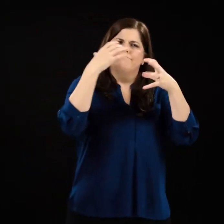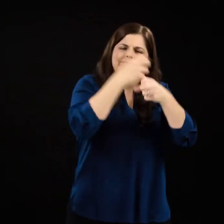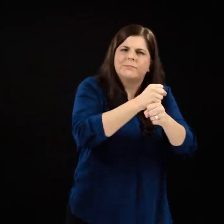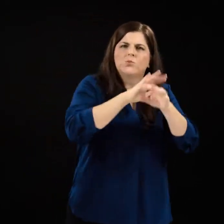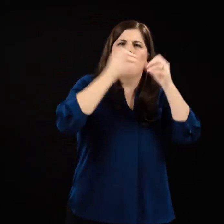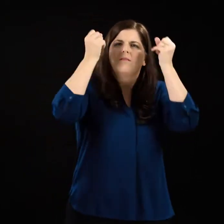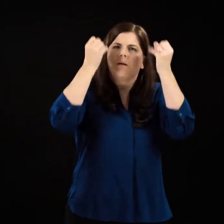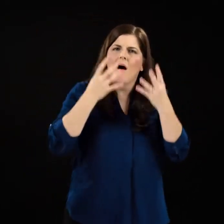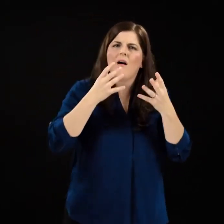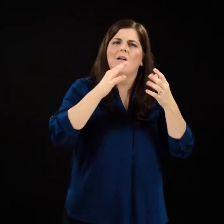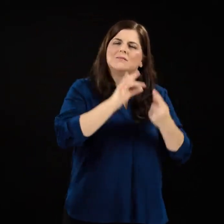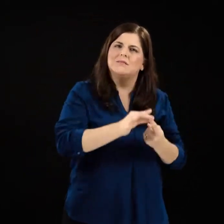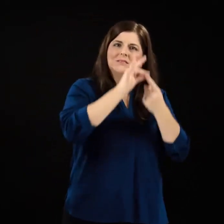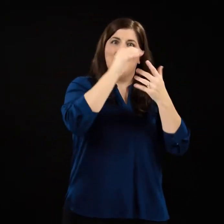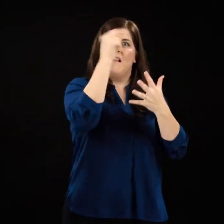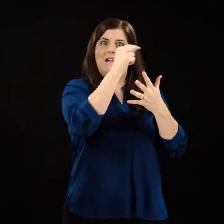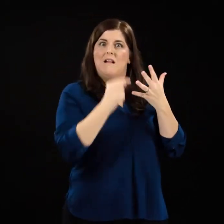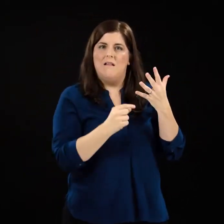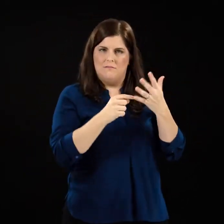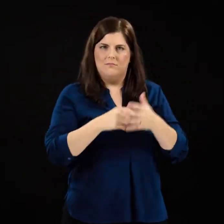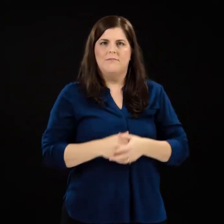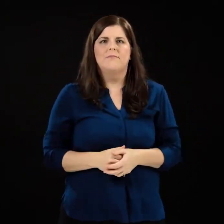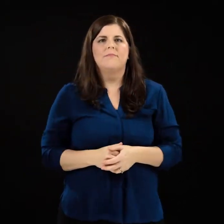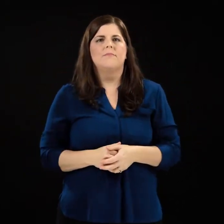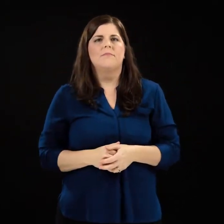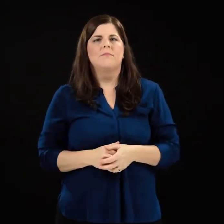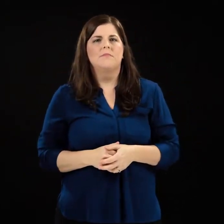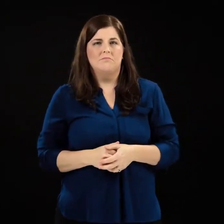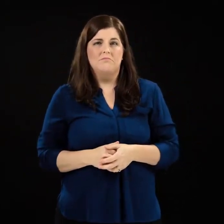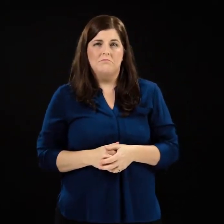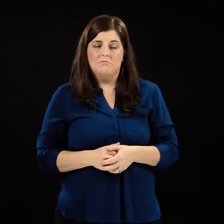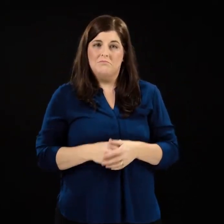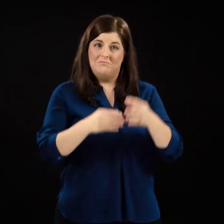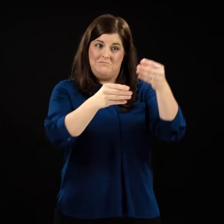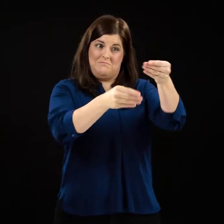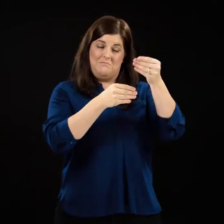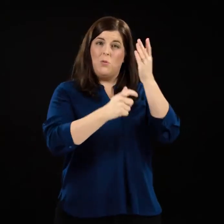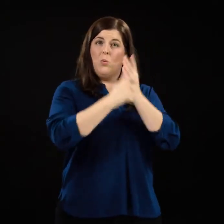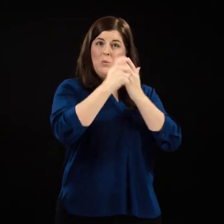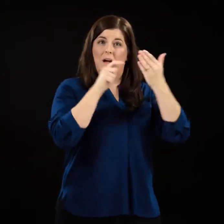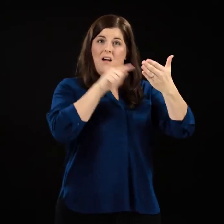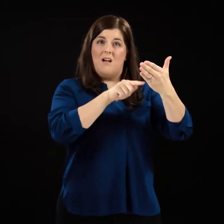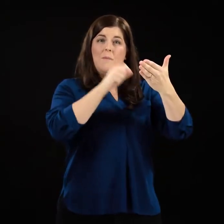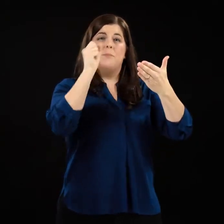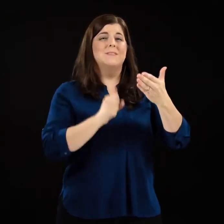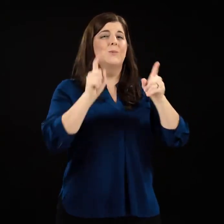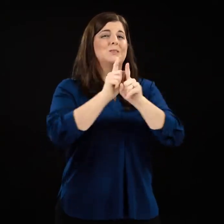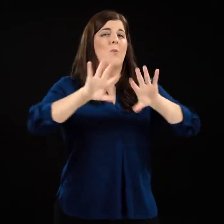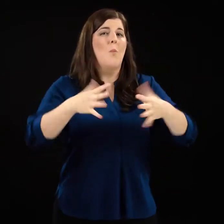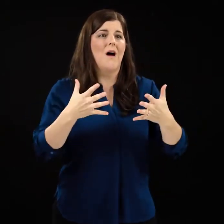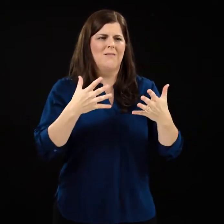Elles peuvent profiter d'une période d'essai de 30 jours civils pour déterminer si le service répond à leurs besoins.